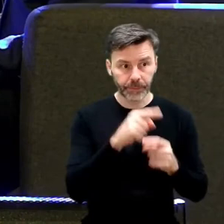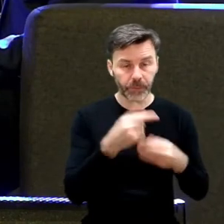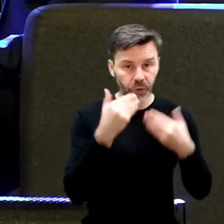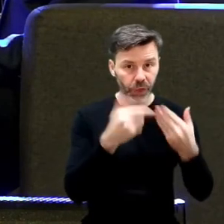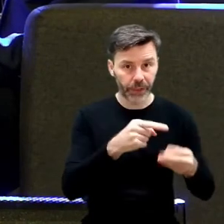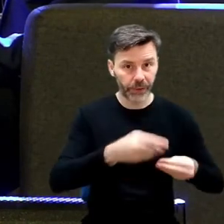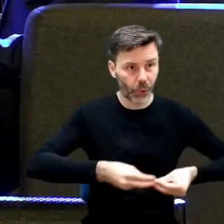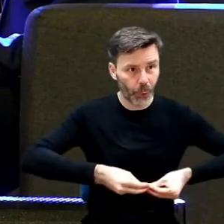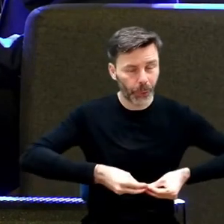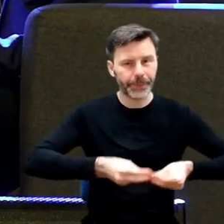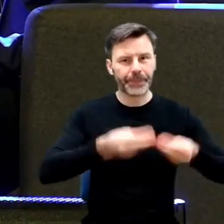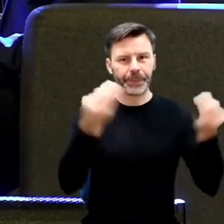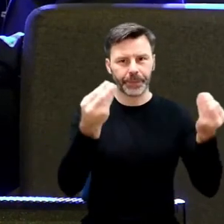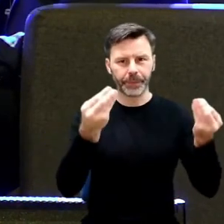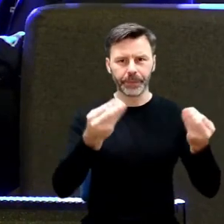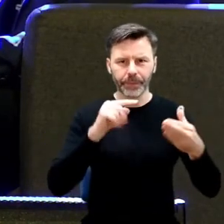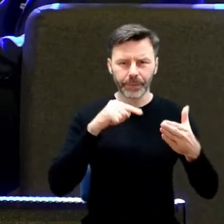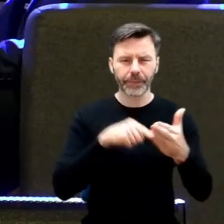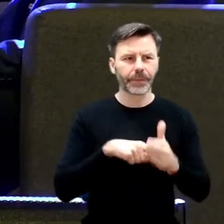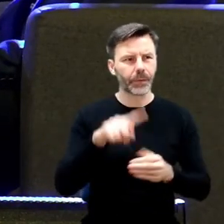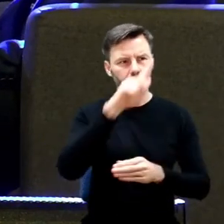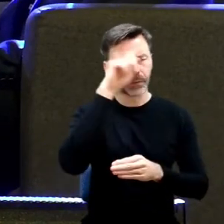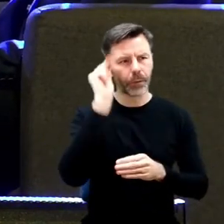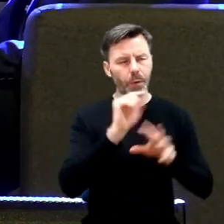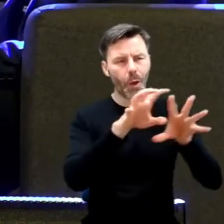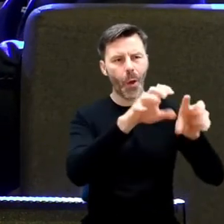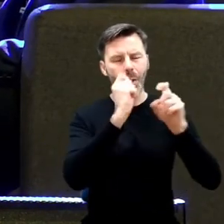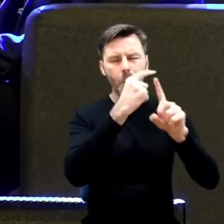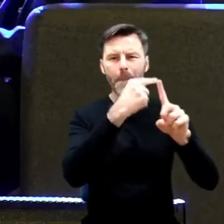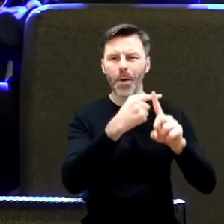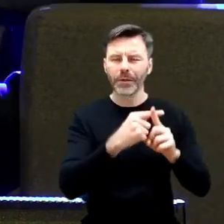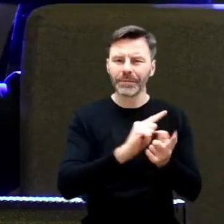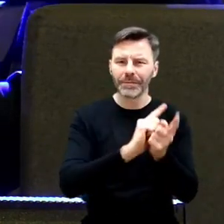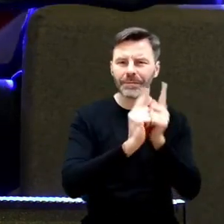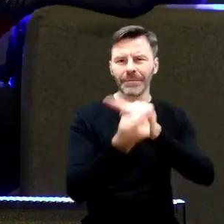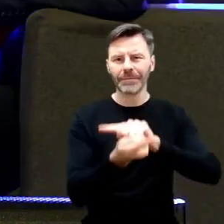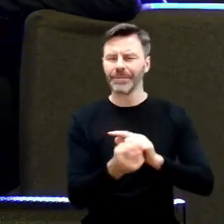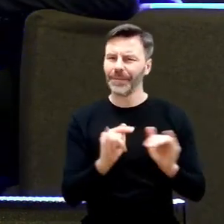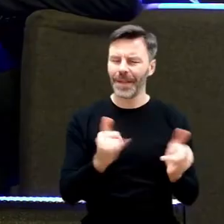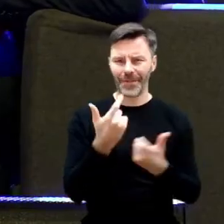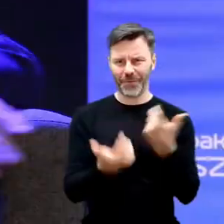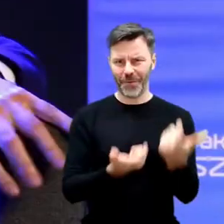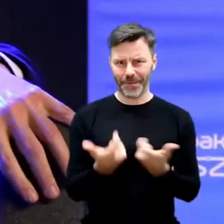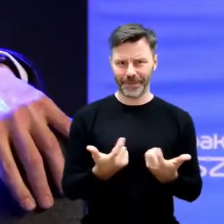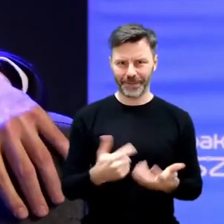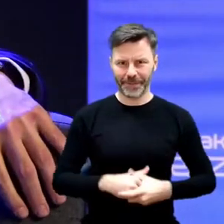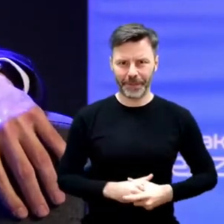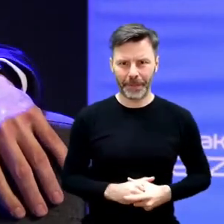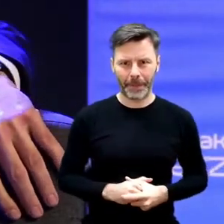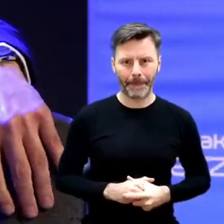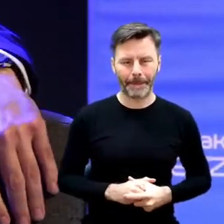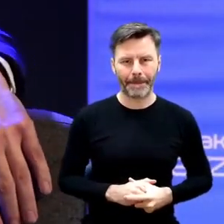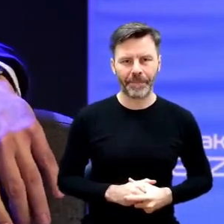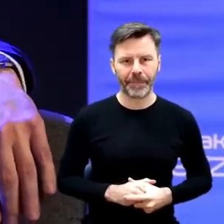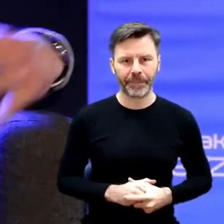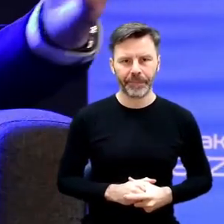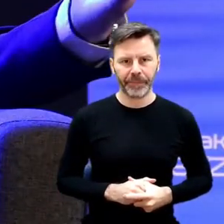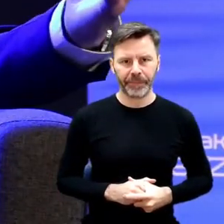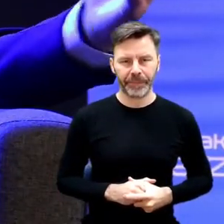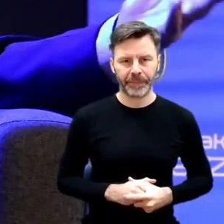żeby też była takie pozytywne postrzegania tych inwestycji przez mieszkańców? Przede wszystkim to muszą być inwestycje atrakcyjne.